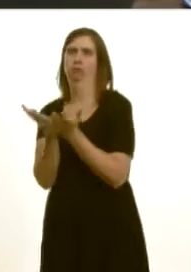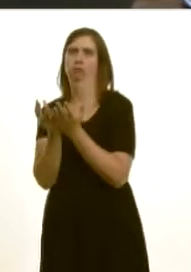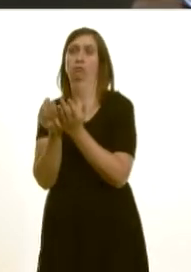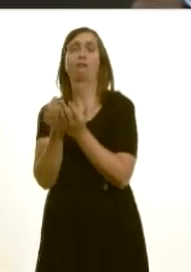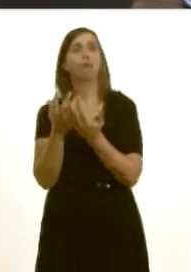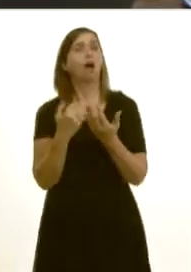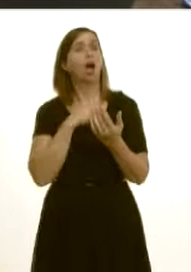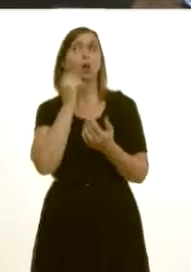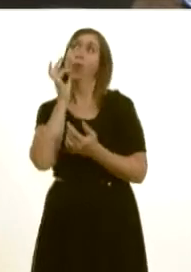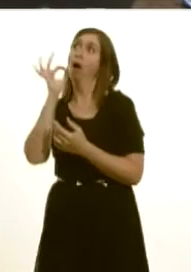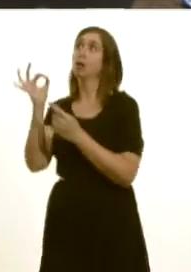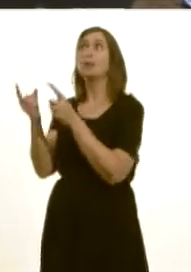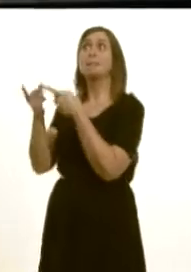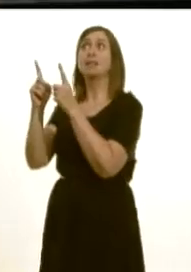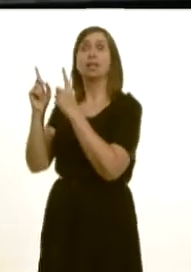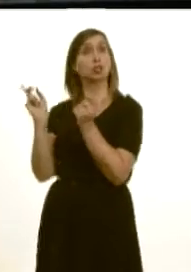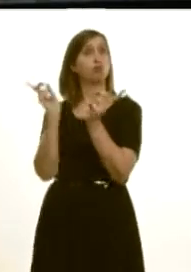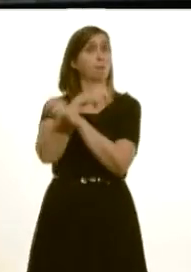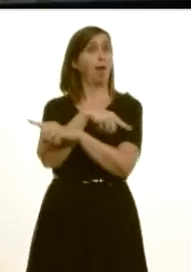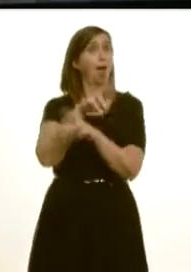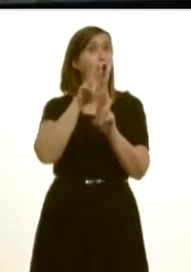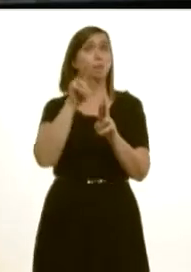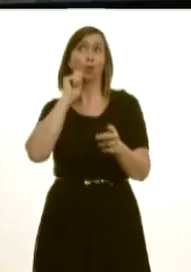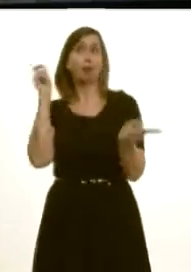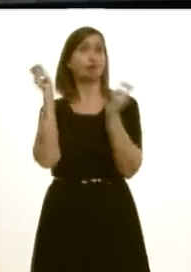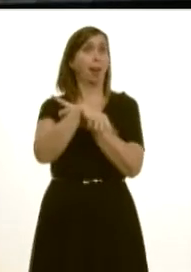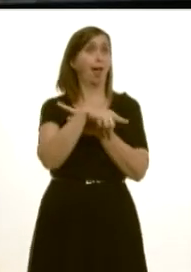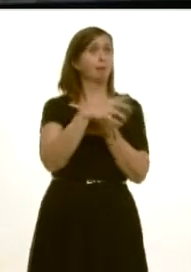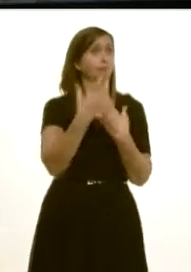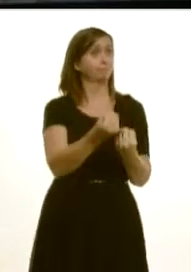ar y pwynt hwnnw hefyd, ac felly rwy’n gobeithio y cewch chi ateb.